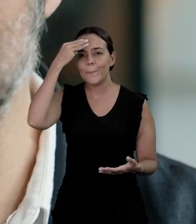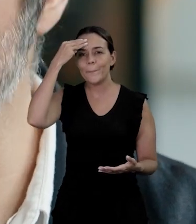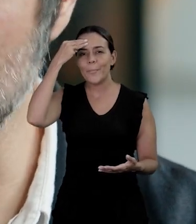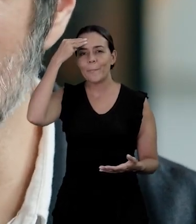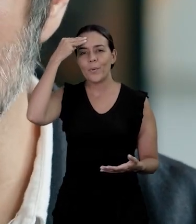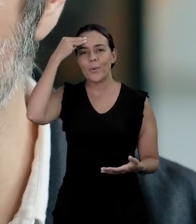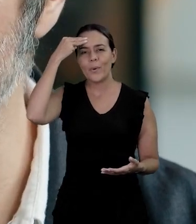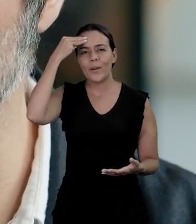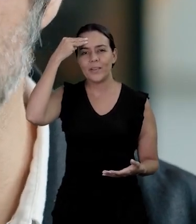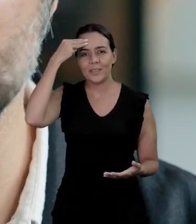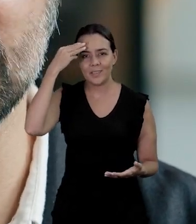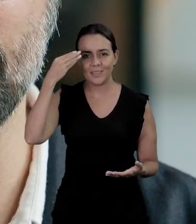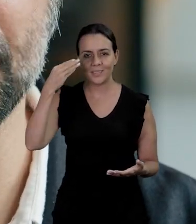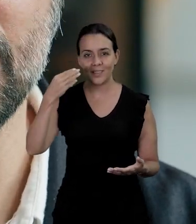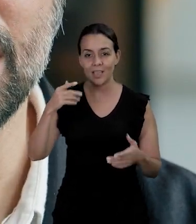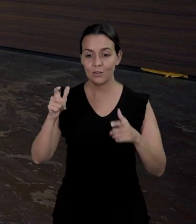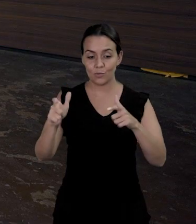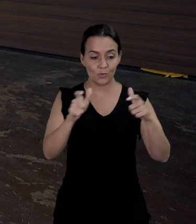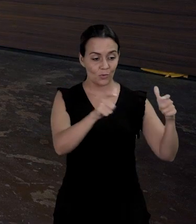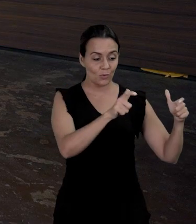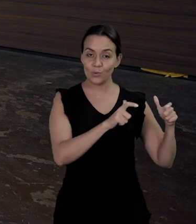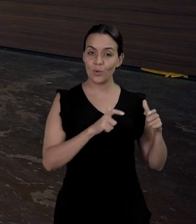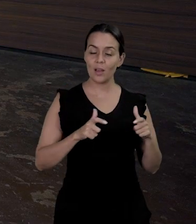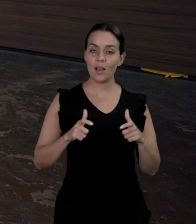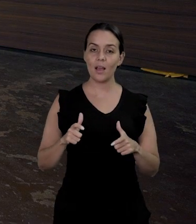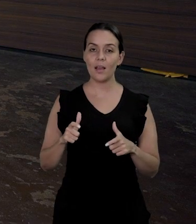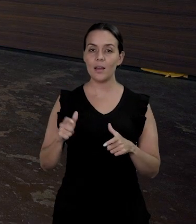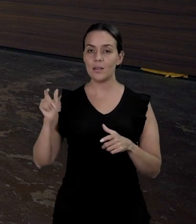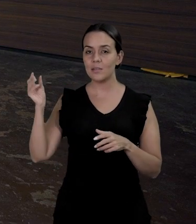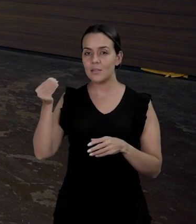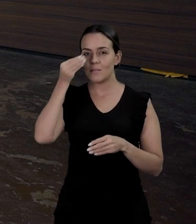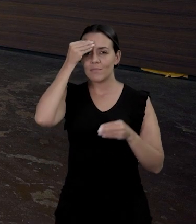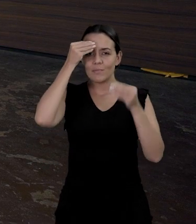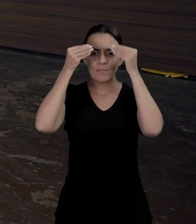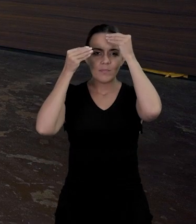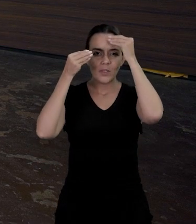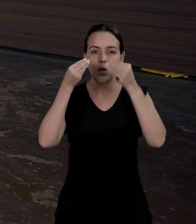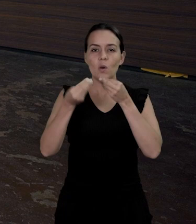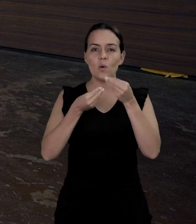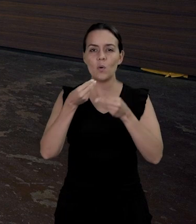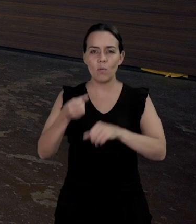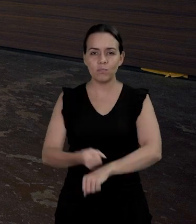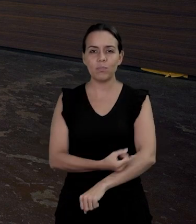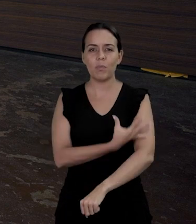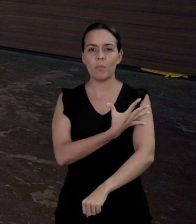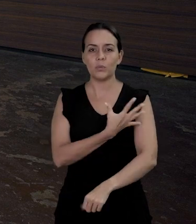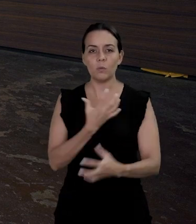lugares muito sutis. Então eu tenho, eu quero acreditar nisso, que na hora que